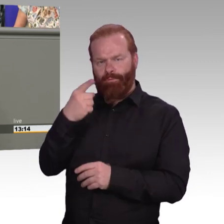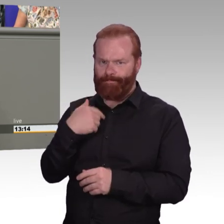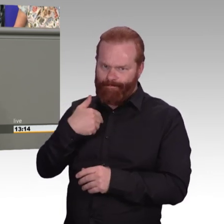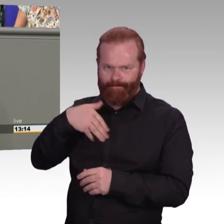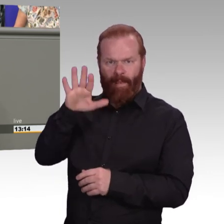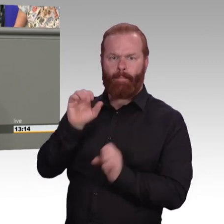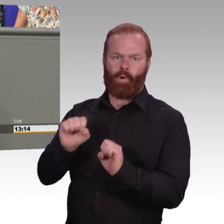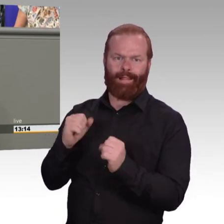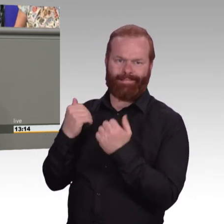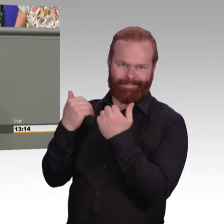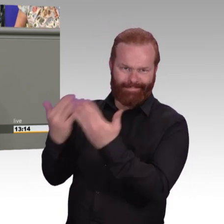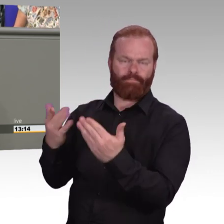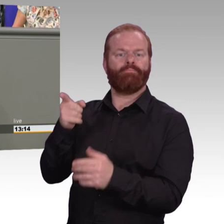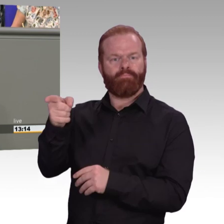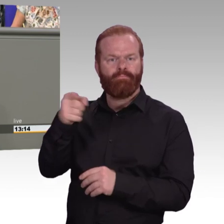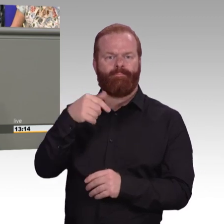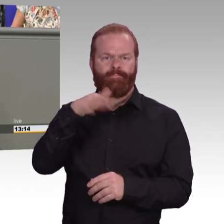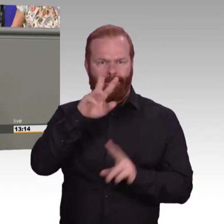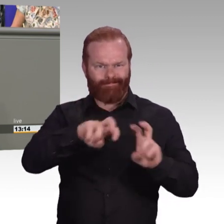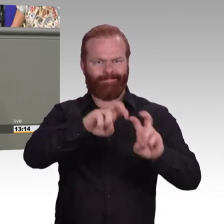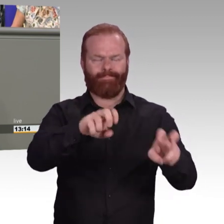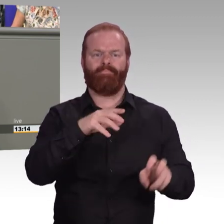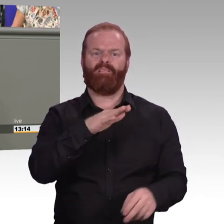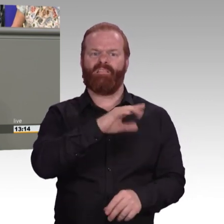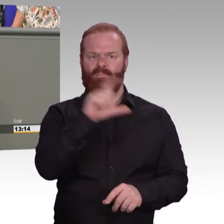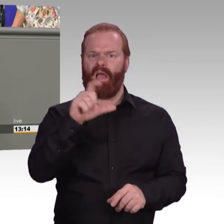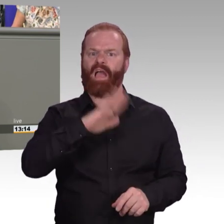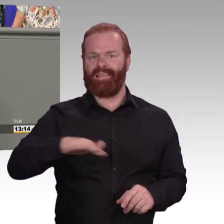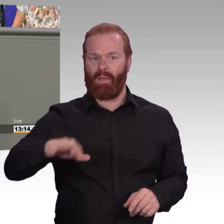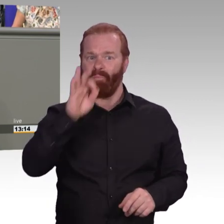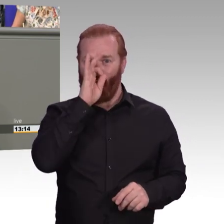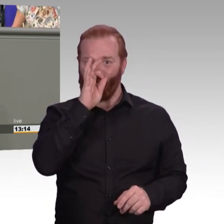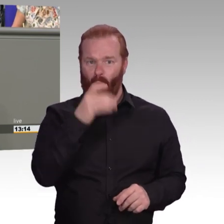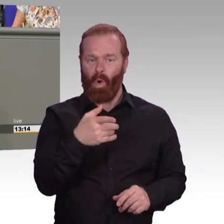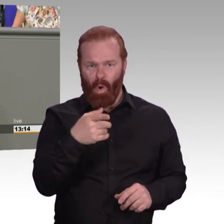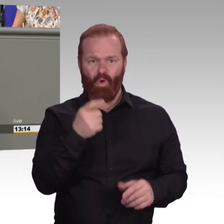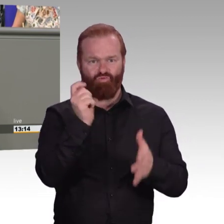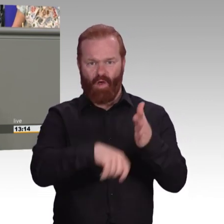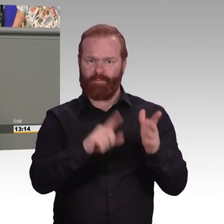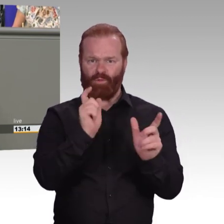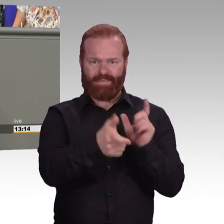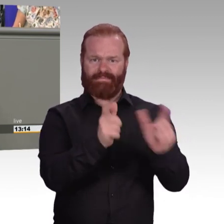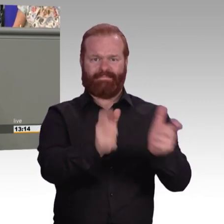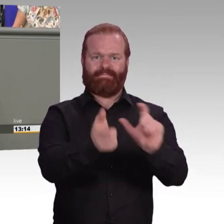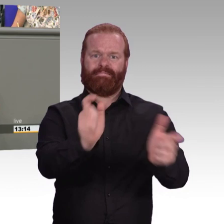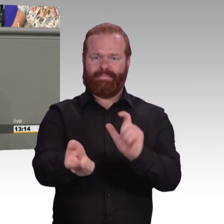die Kinder massenhaft missbrauchen, letztlich auch auf die Schliche zu kommen und ihr Handeln zu bestrafen.